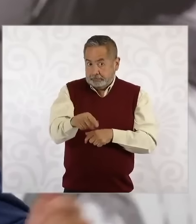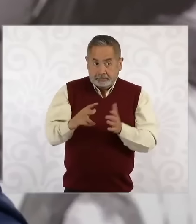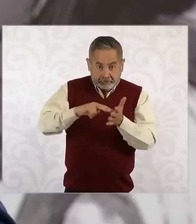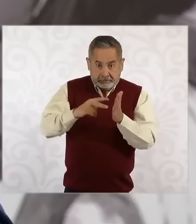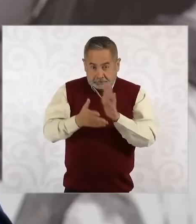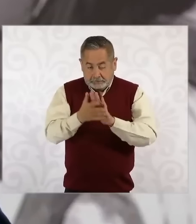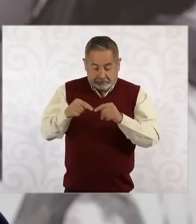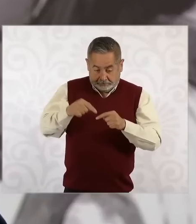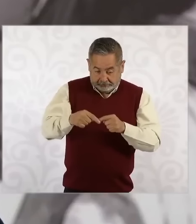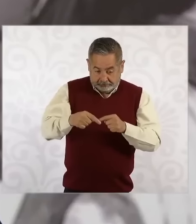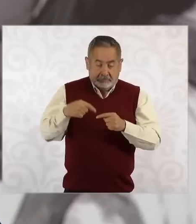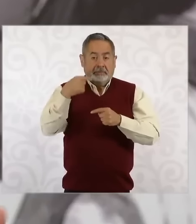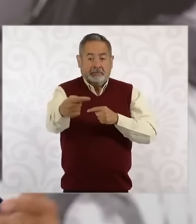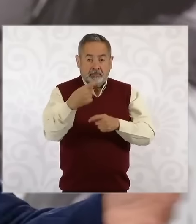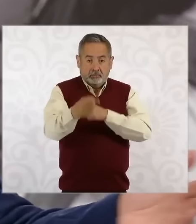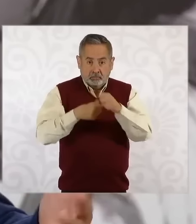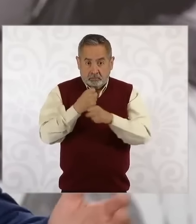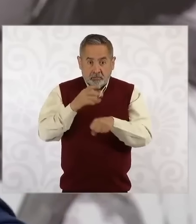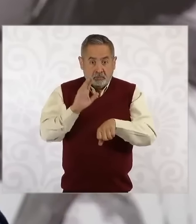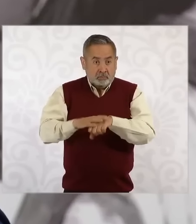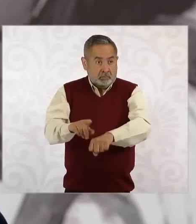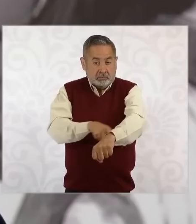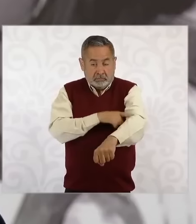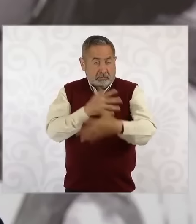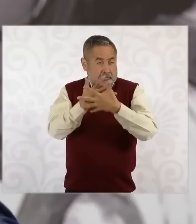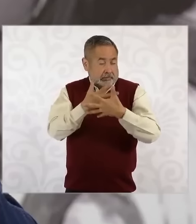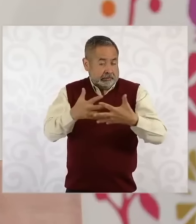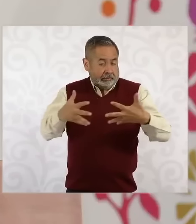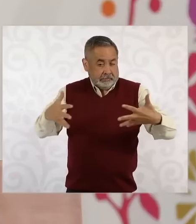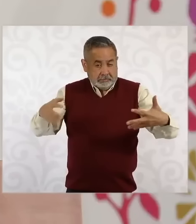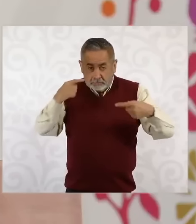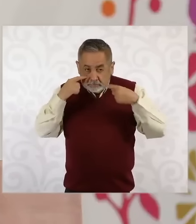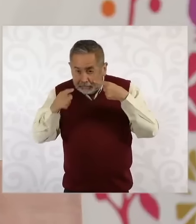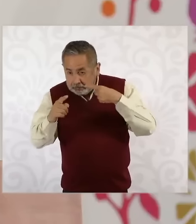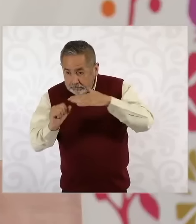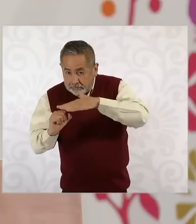del próximo año. Es un puente muy extenso, como lo vieron. Eh, las pilas pues se construyen dentro de